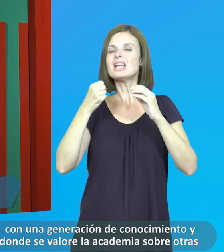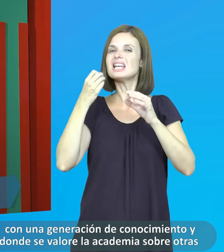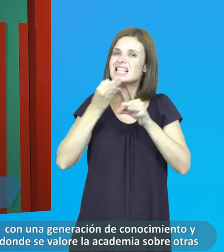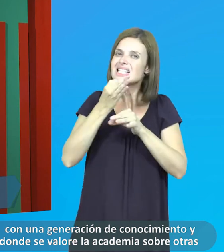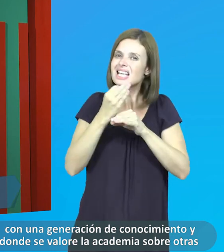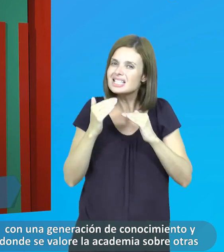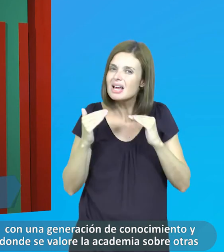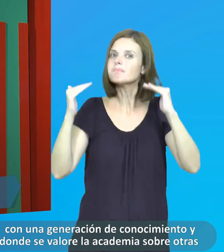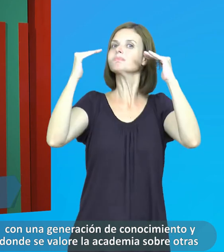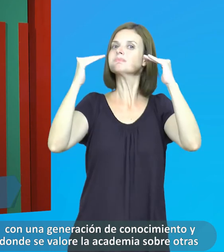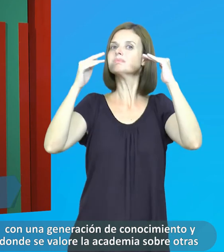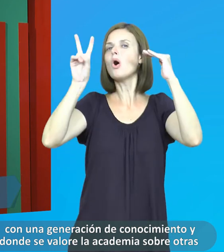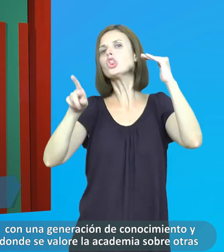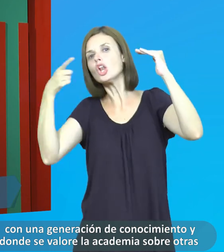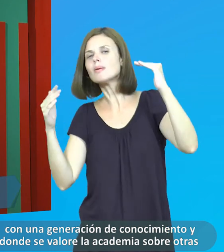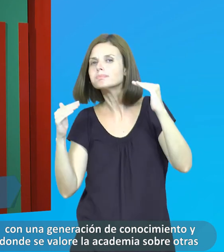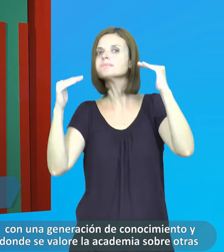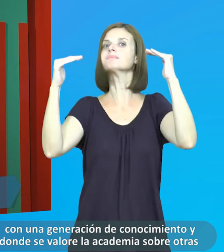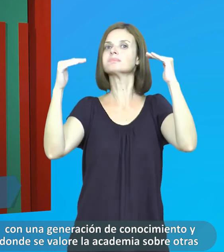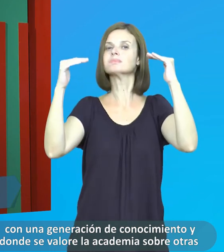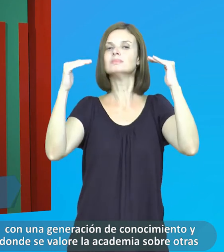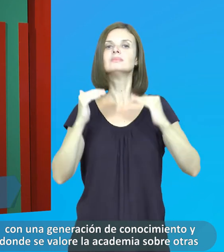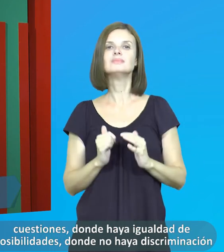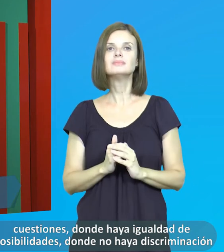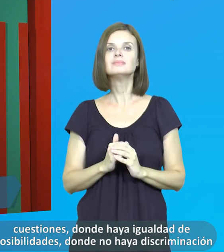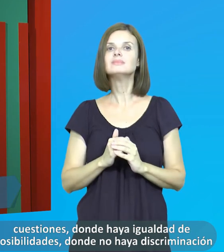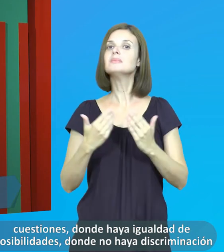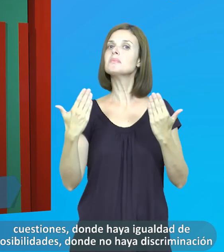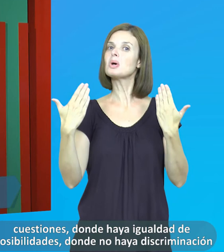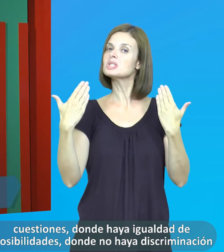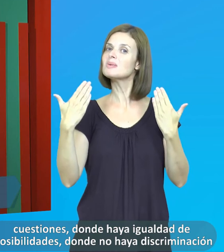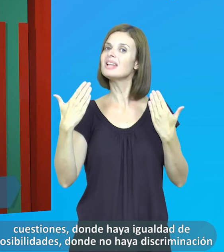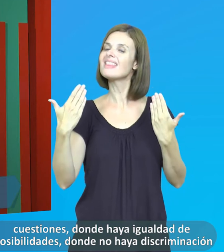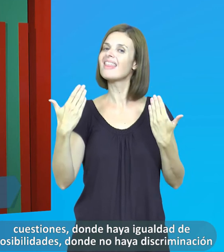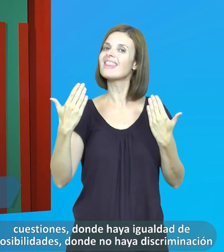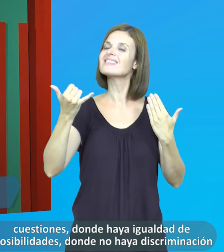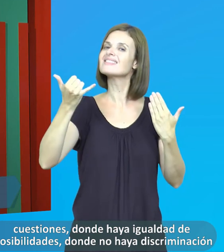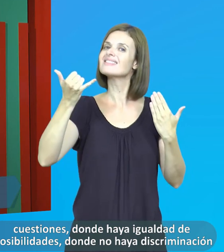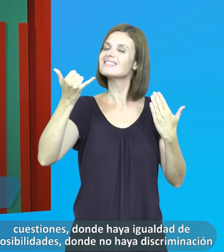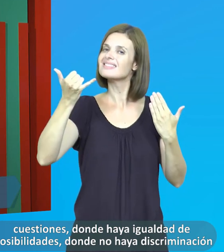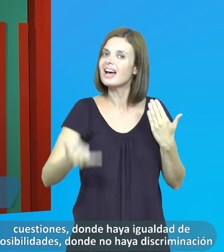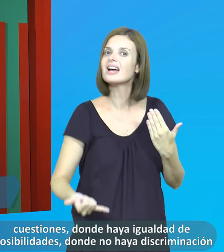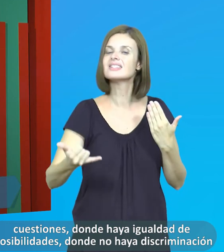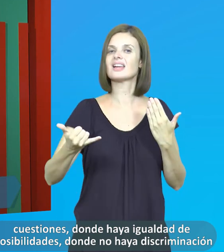sobre otras cuestiones, donde halla igualdad de posibilidades, que no halla discriminación